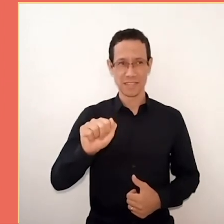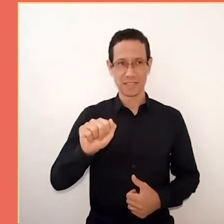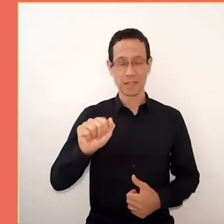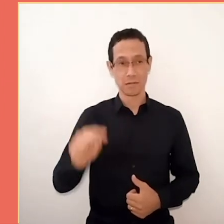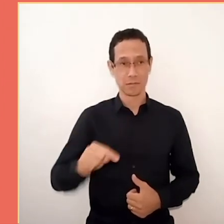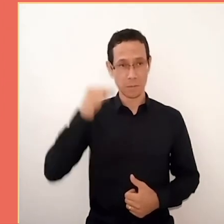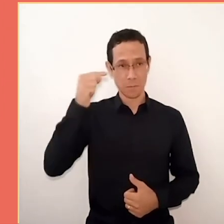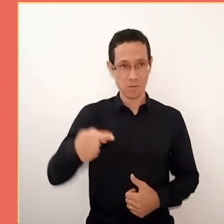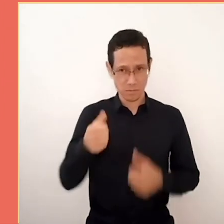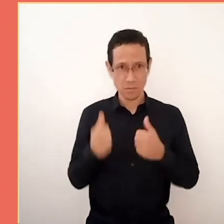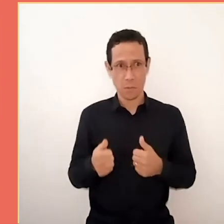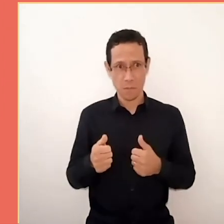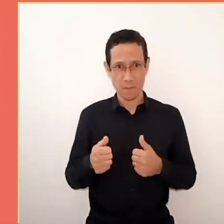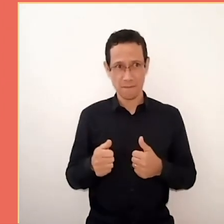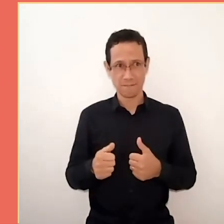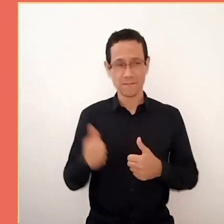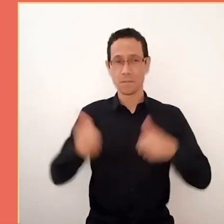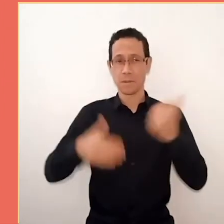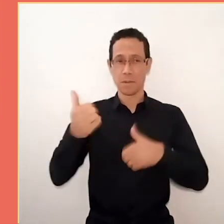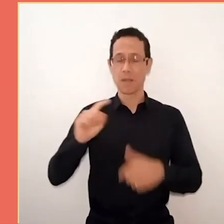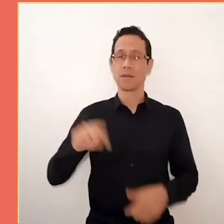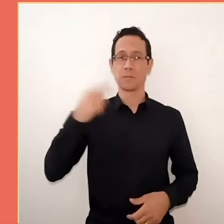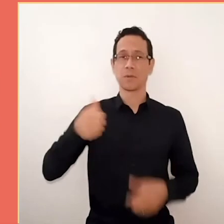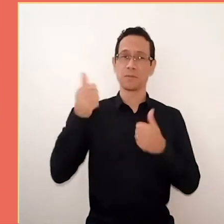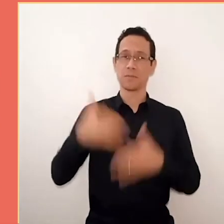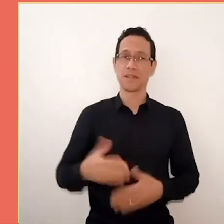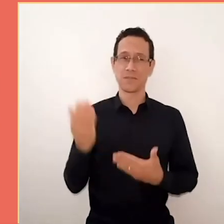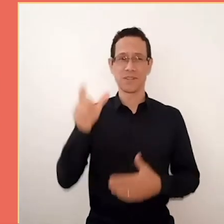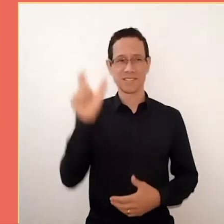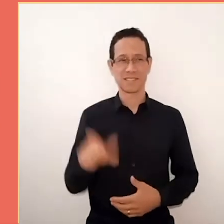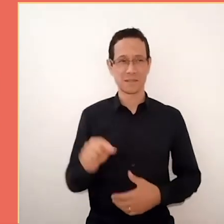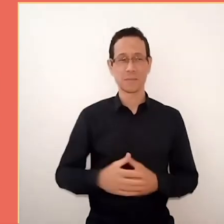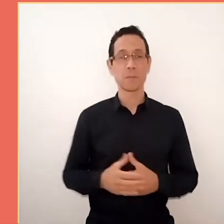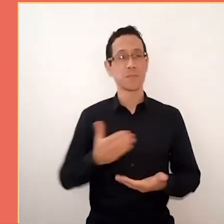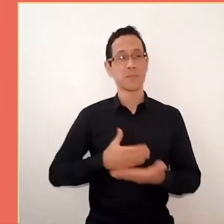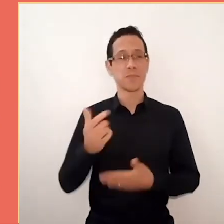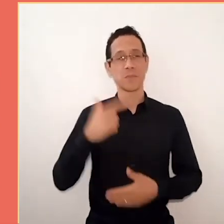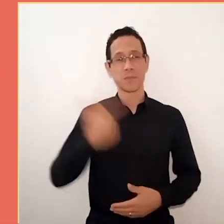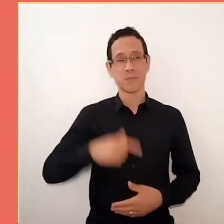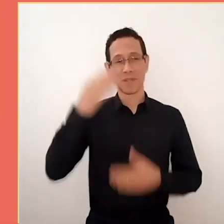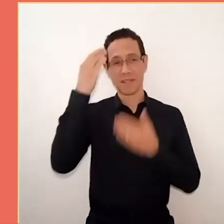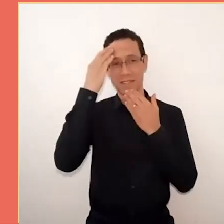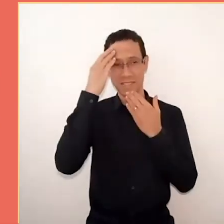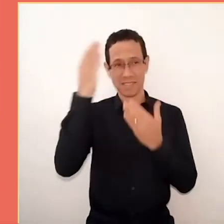Se você quiser começar? Vou começar, então. Mais uma vez queria agradecer pela oportunidade,